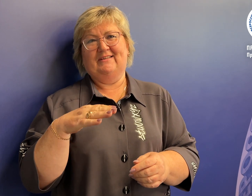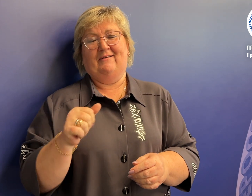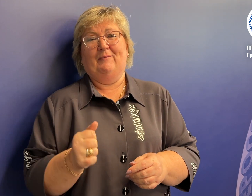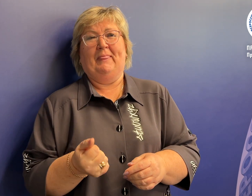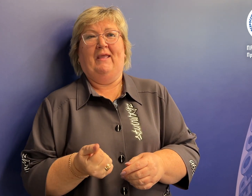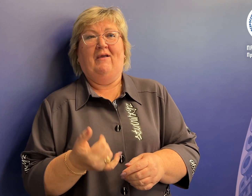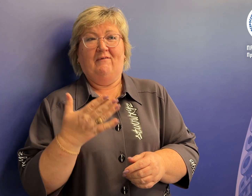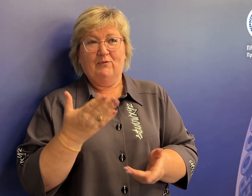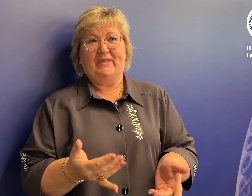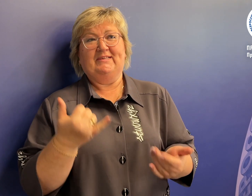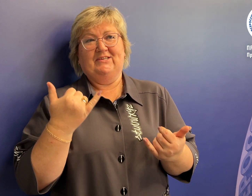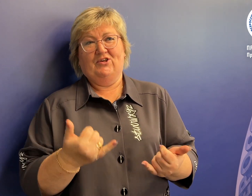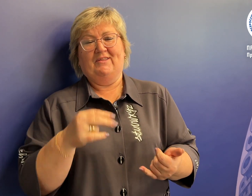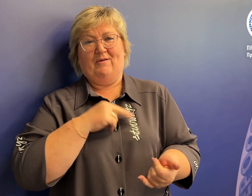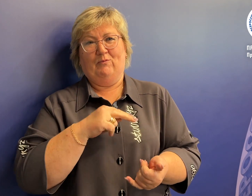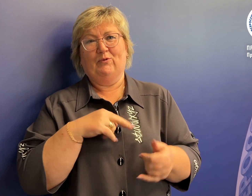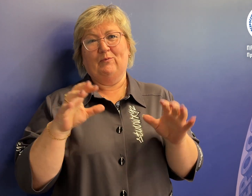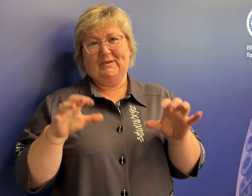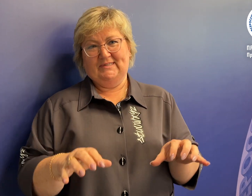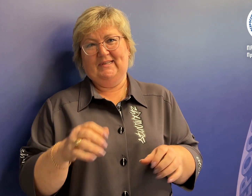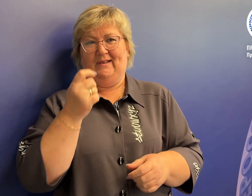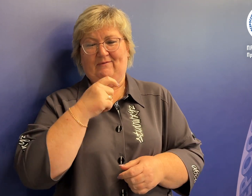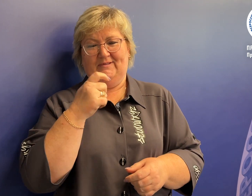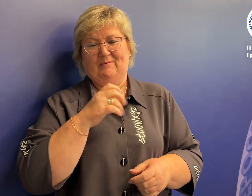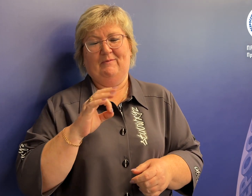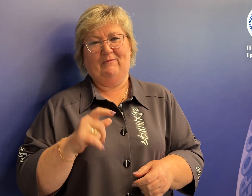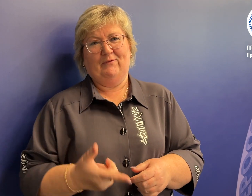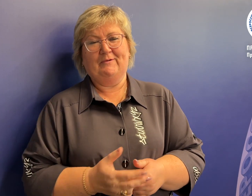Сейчас работаю председателем Ставропольского регионального отделения.